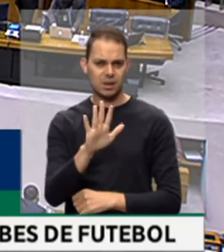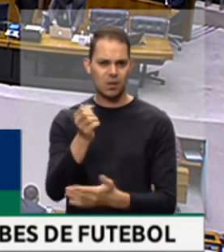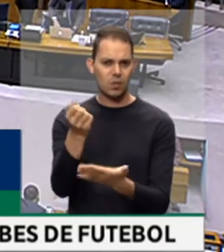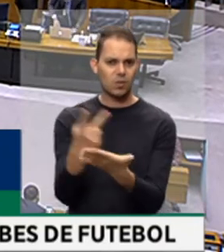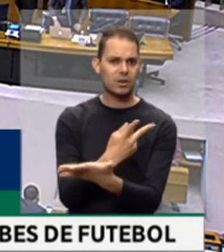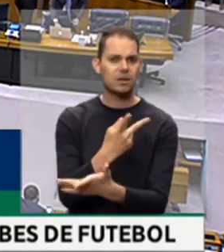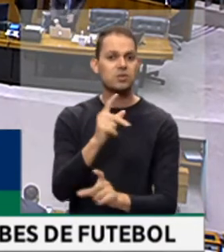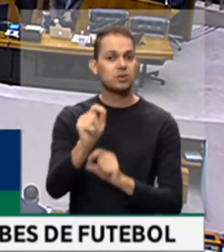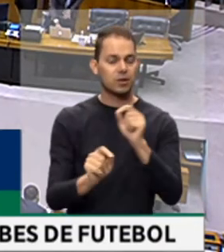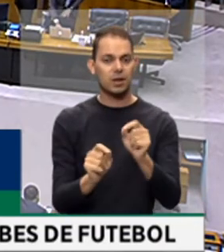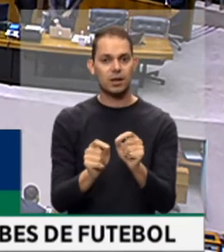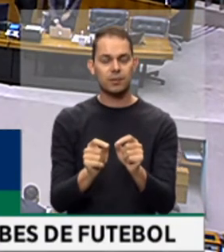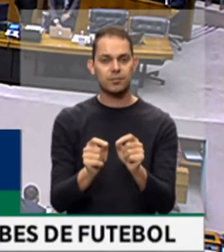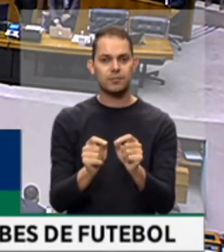NÉ ? A LEI PELÉQUE FOI MODIFICADA, ATUALIZADA EM